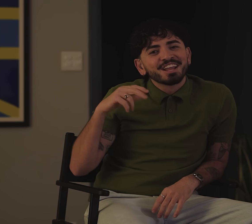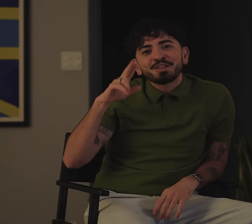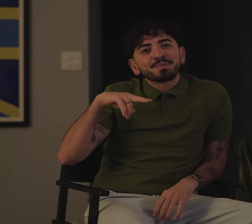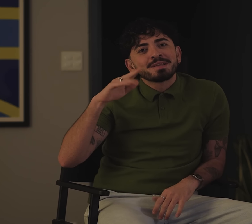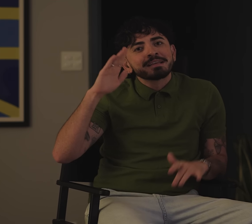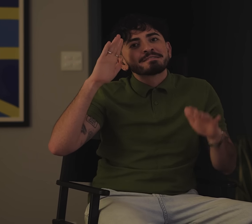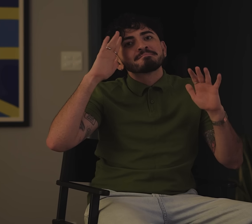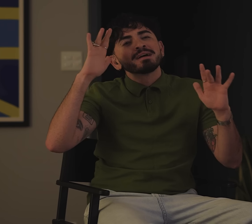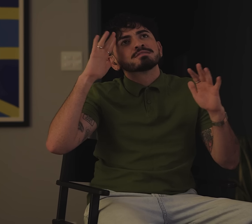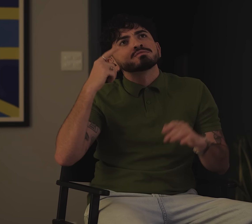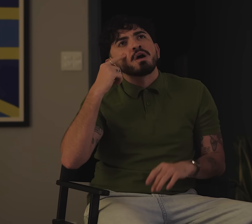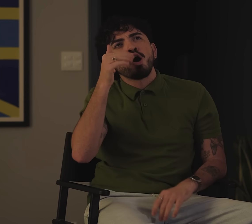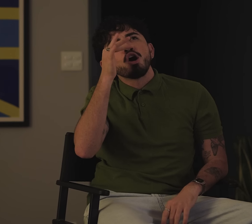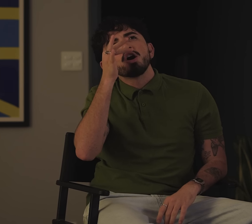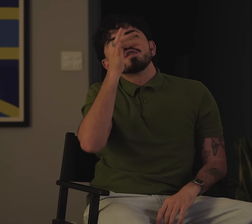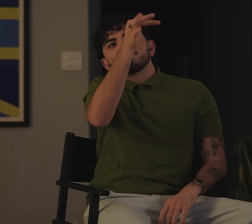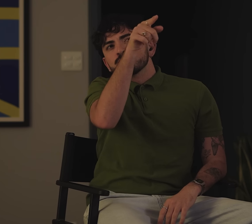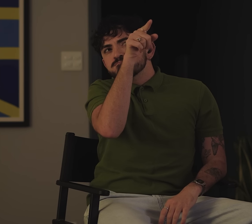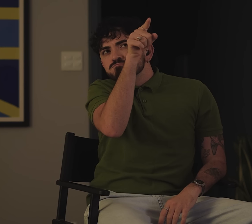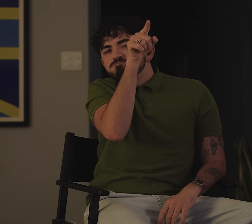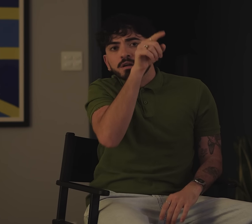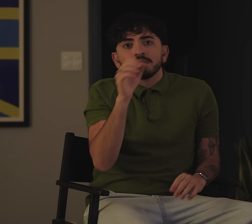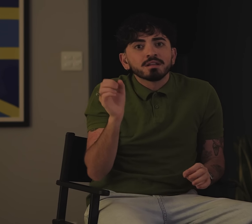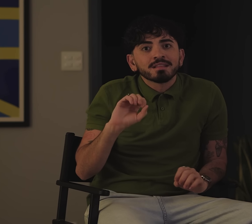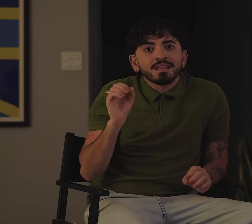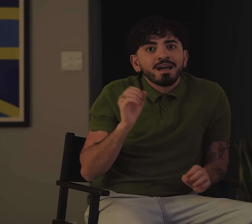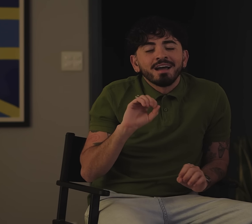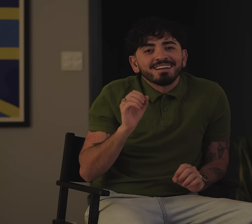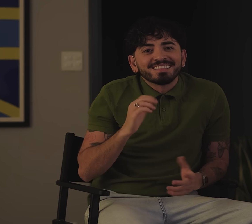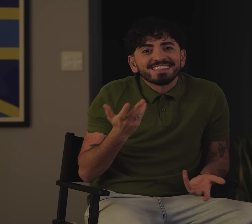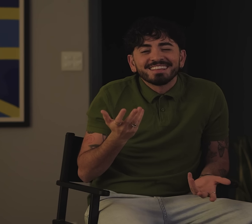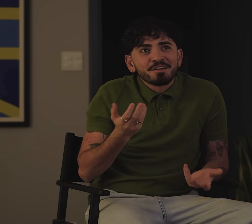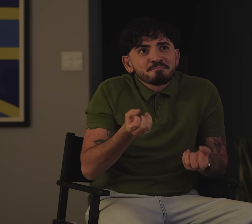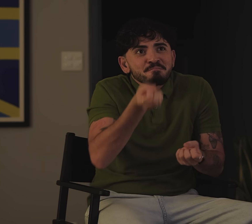Ele jamais imaginaria que um dia veria tantas pessoas surdas